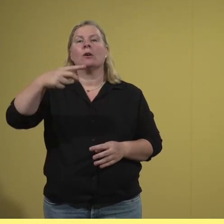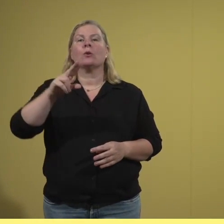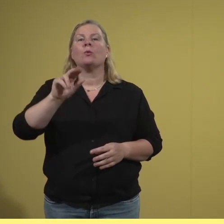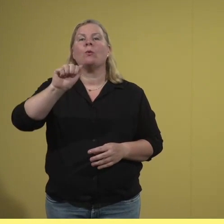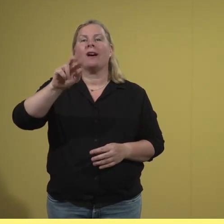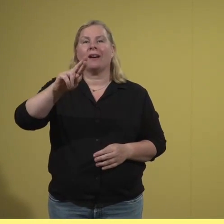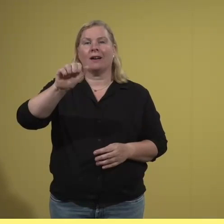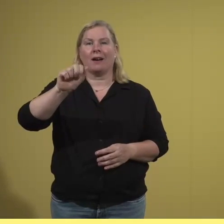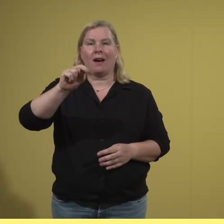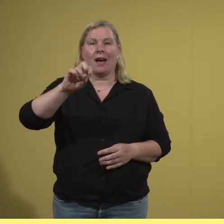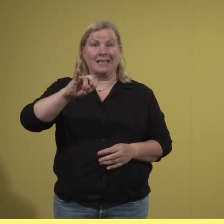Die nehmen einen Guarani-Zucker!